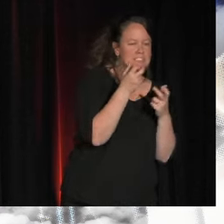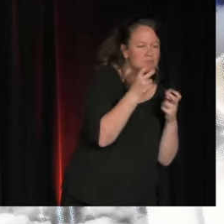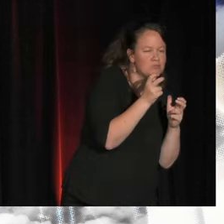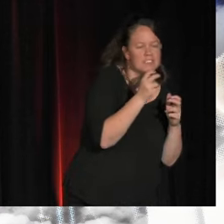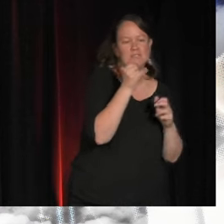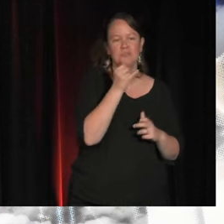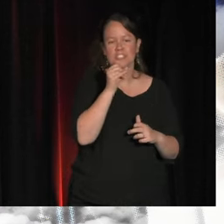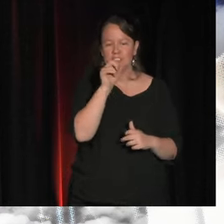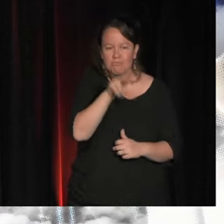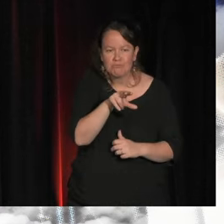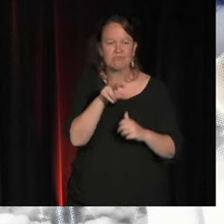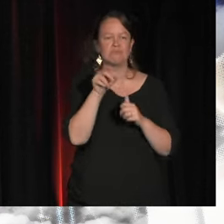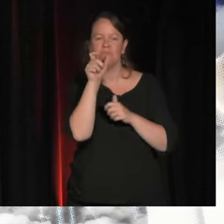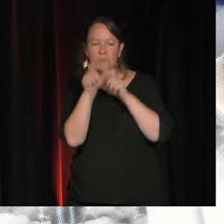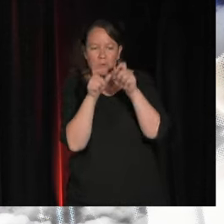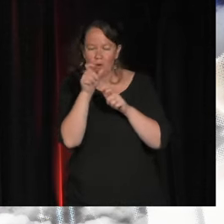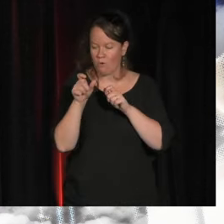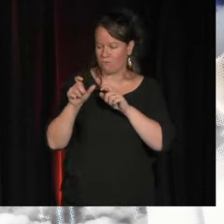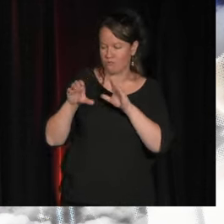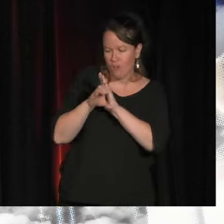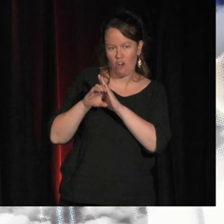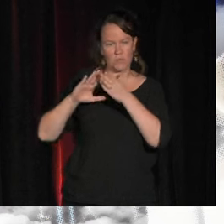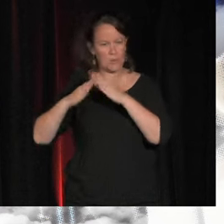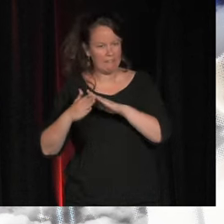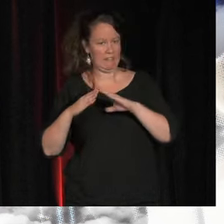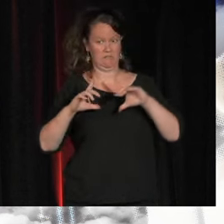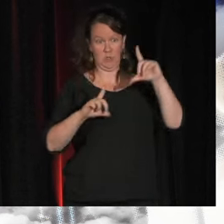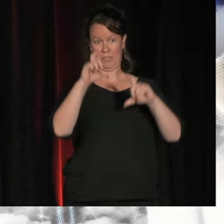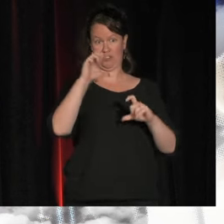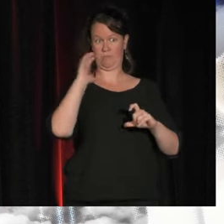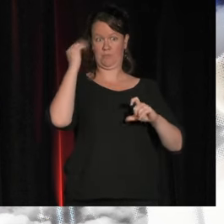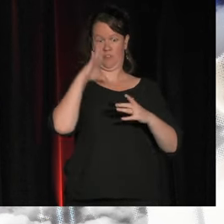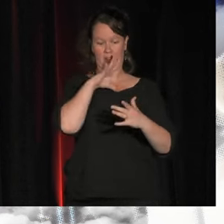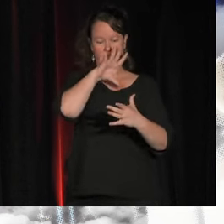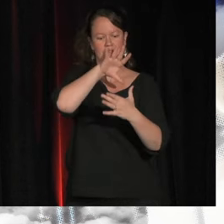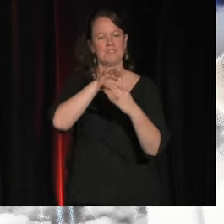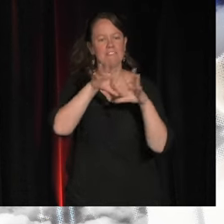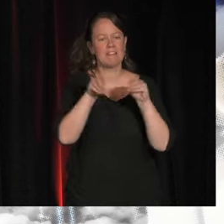en fait de communauté sont très importants et c'est évidemment complètement designé de cette façon-là pour que vous ayez envie de rester